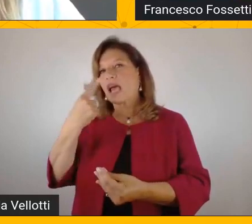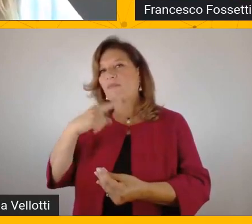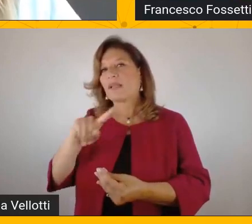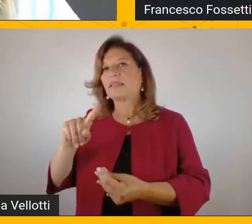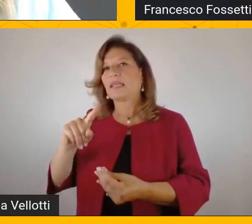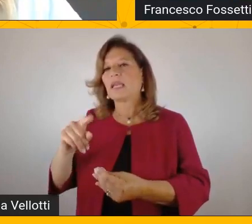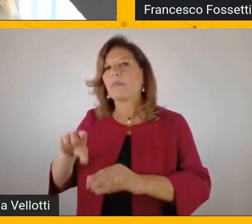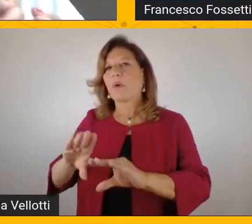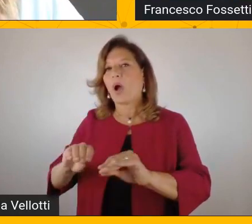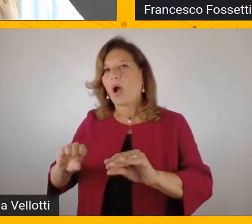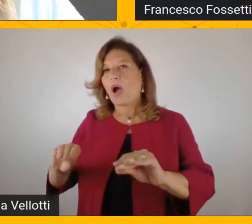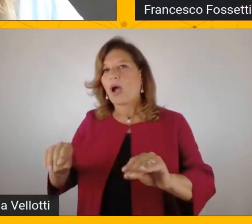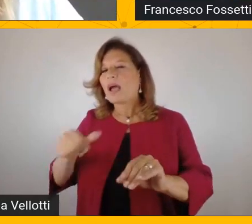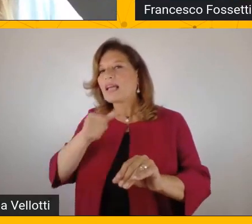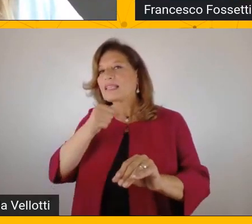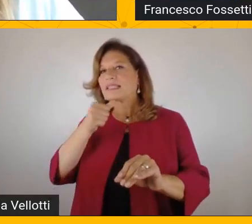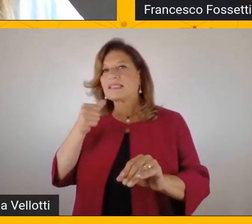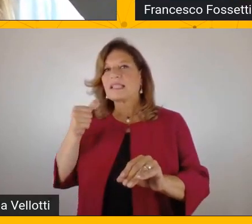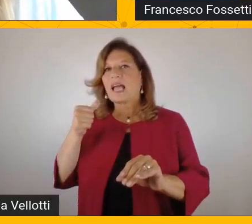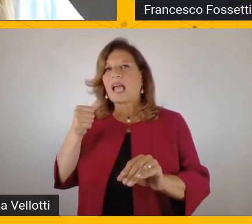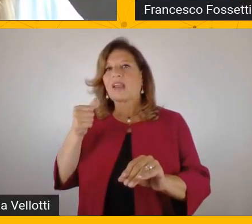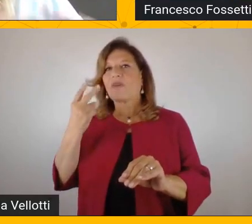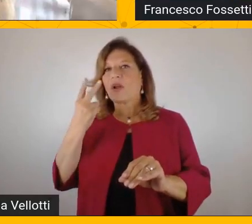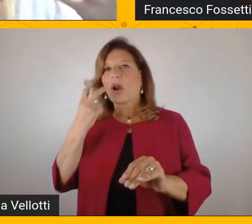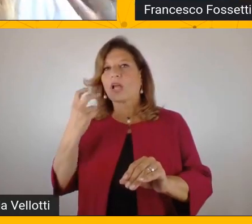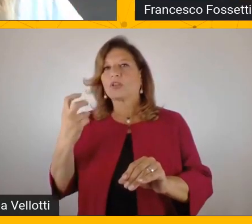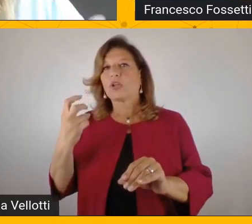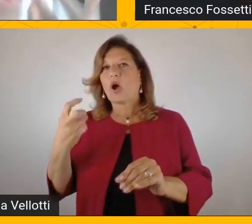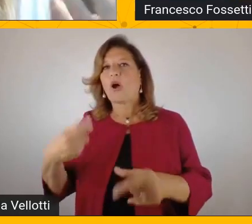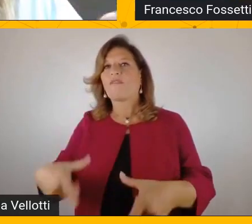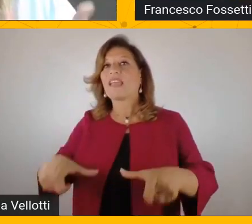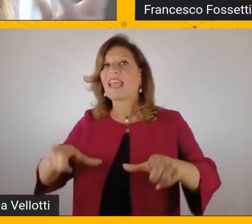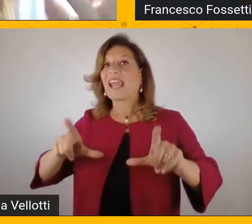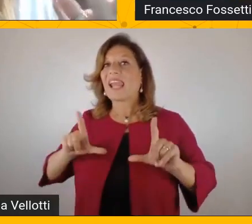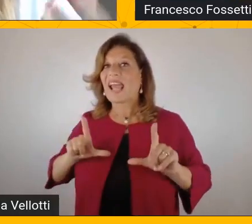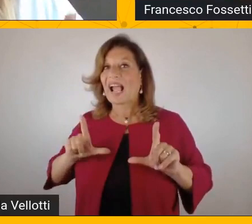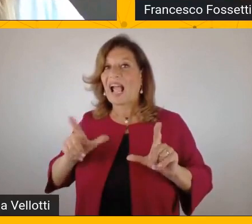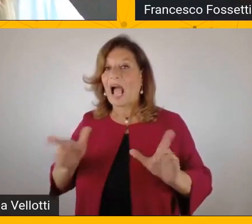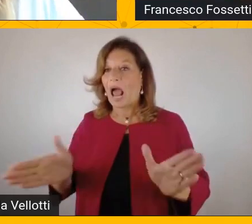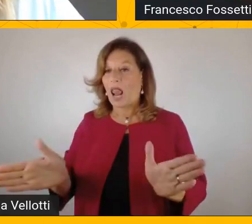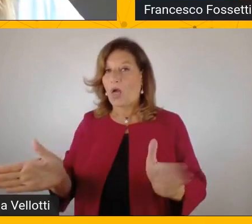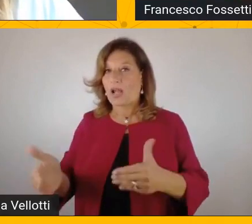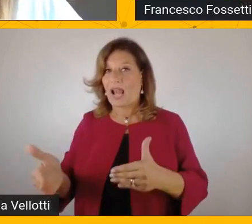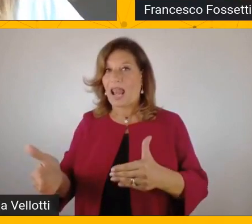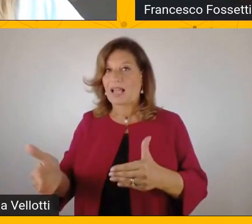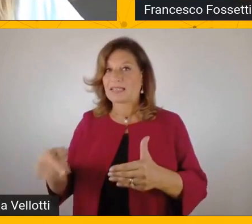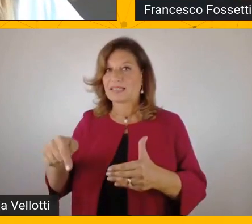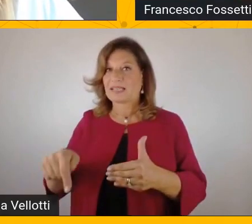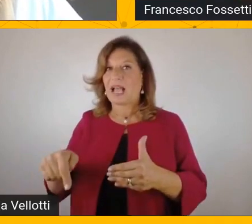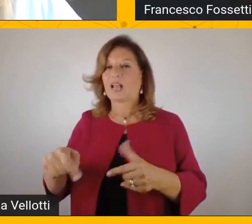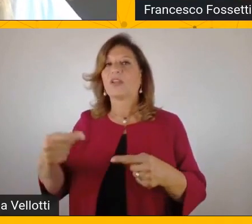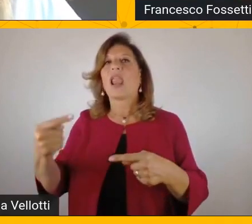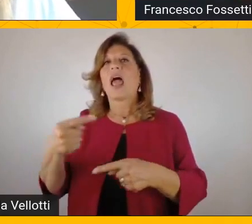di lavoro, cioè degli strumenti che tu ehm trovi in regalo in